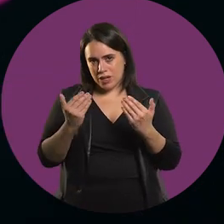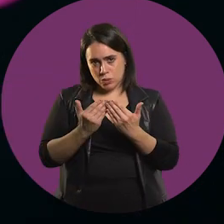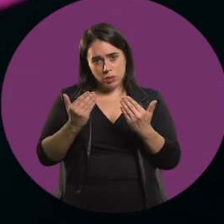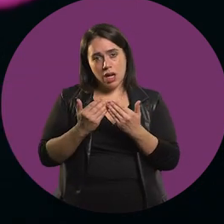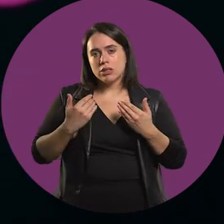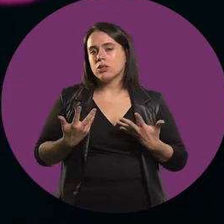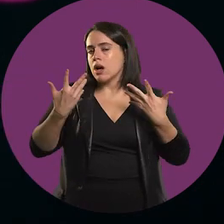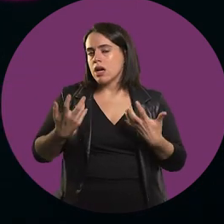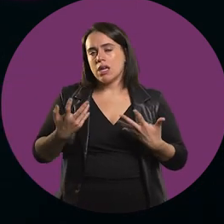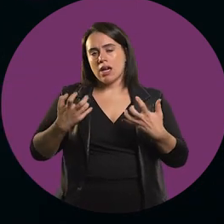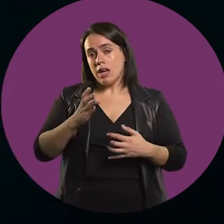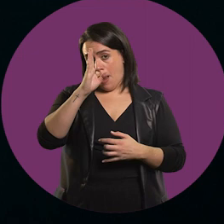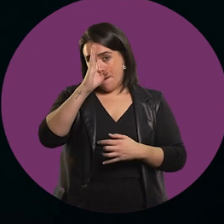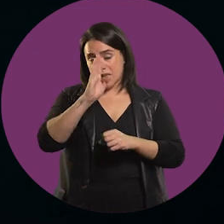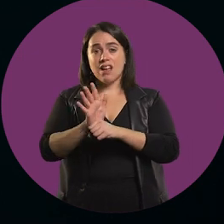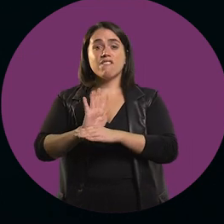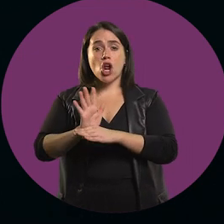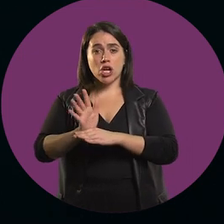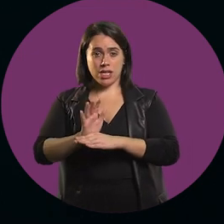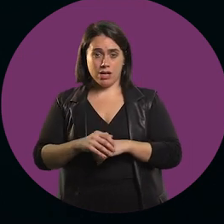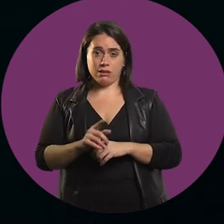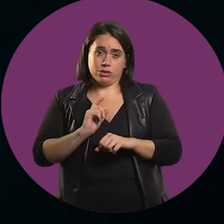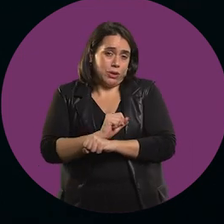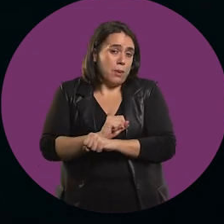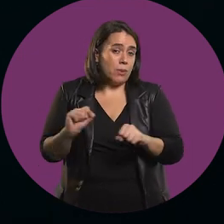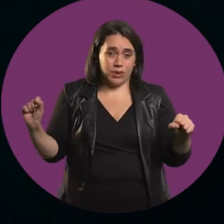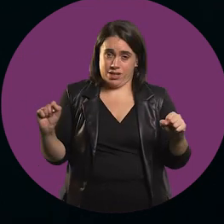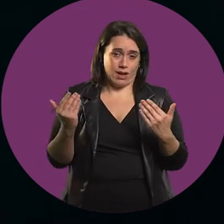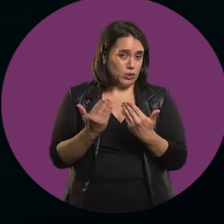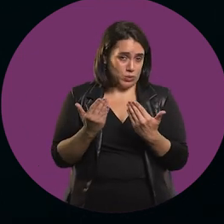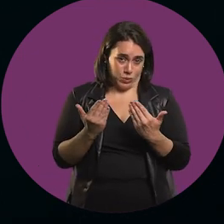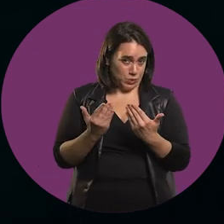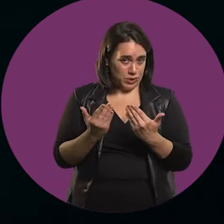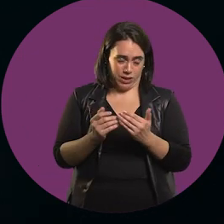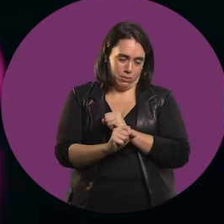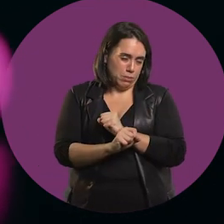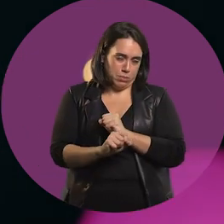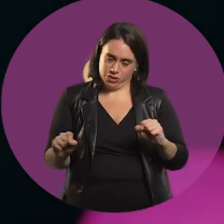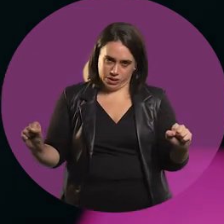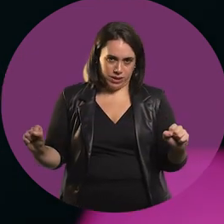Yo siempre quise estudiar biología, por ejemplo, y lo descarté de plano porque